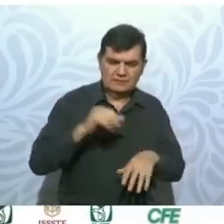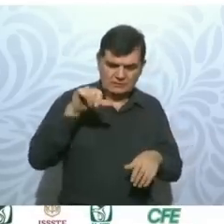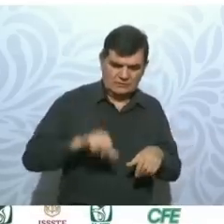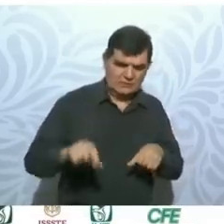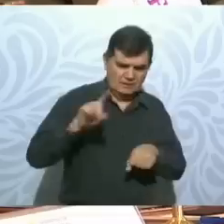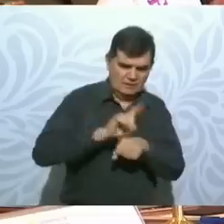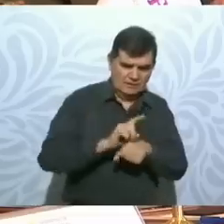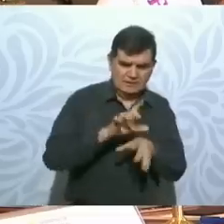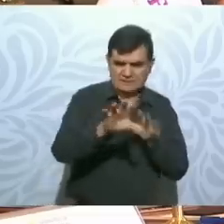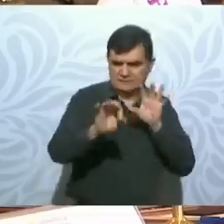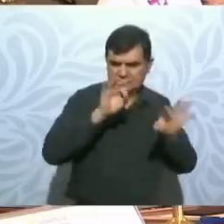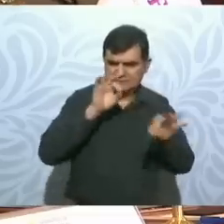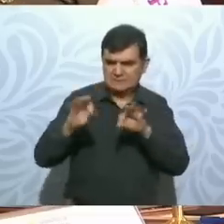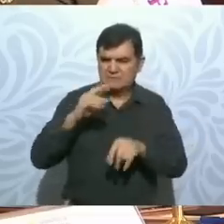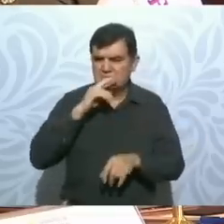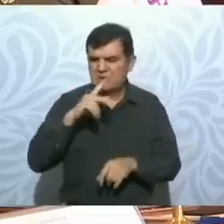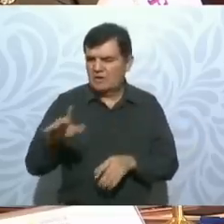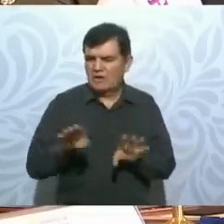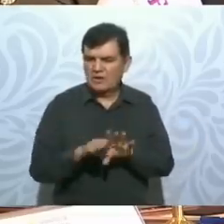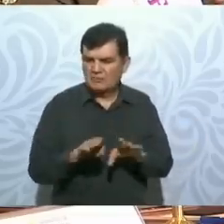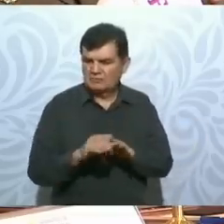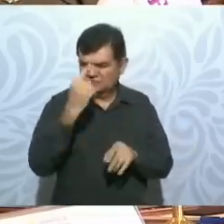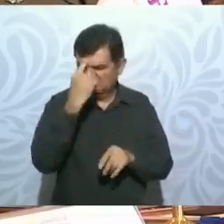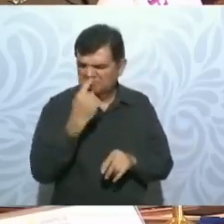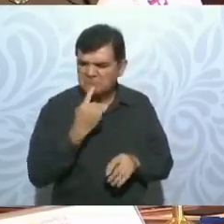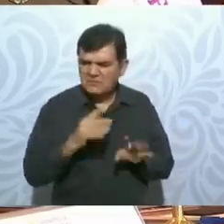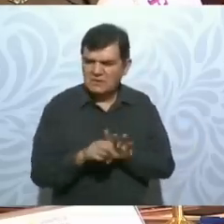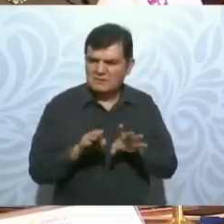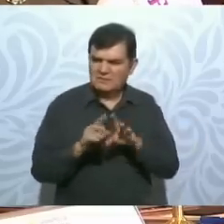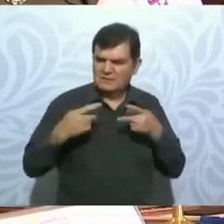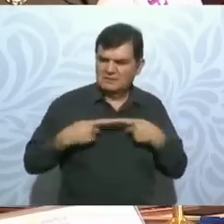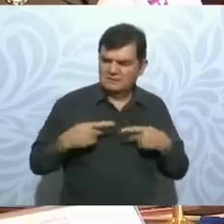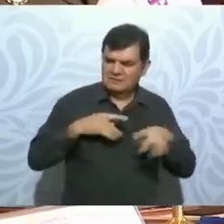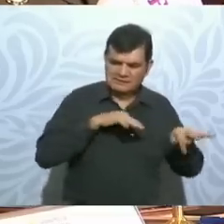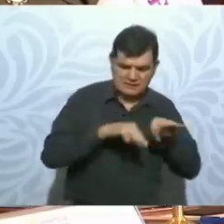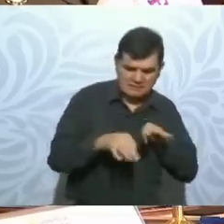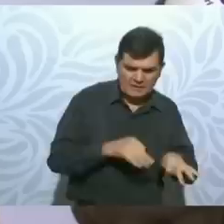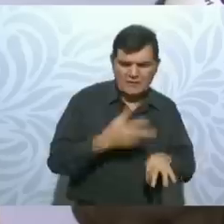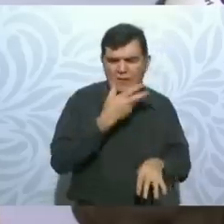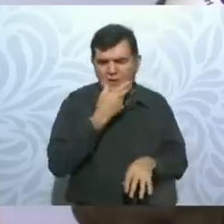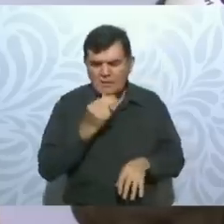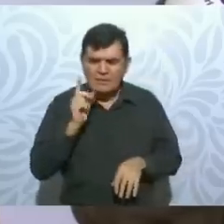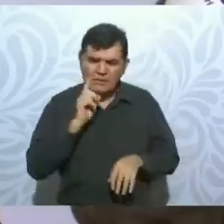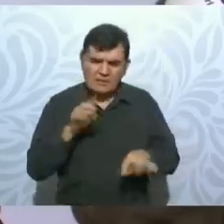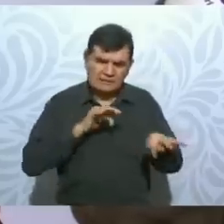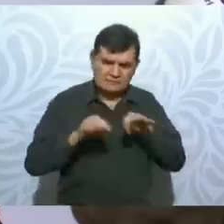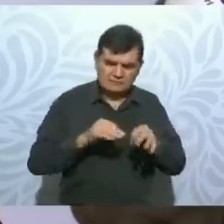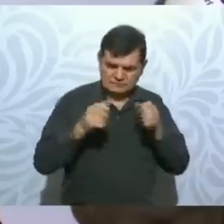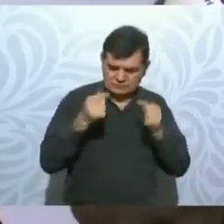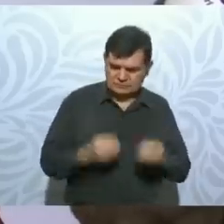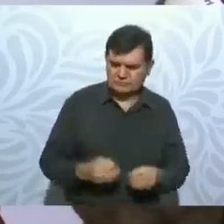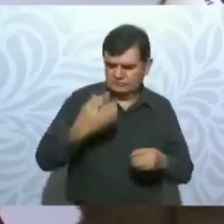a los mejores perfiles a los trabajadores y trabajadoras más comprometidos serán los